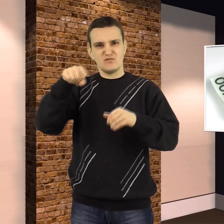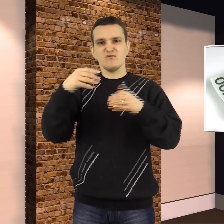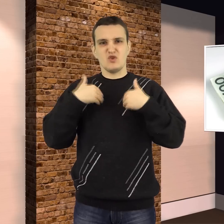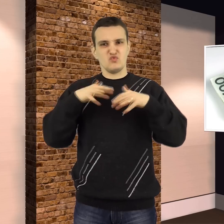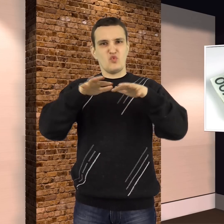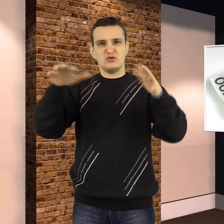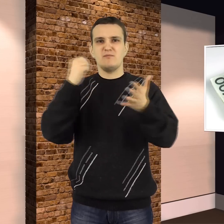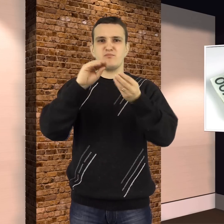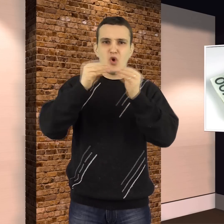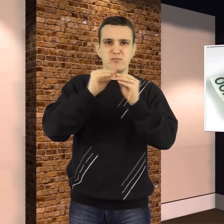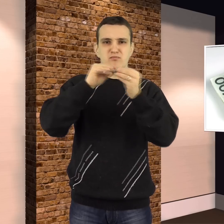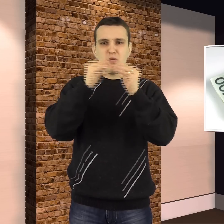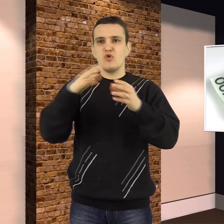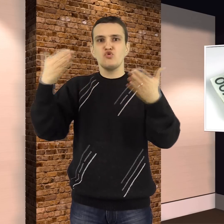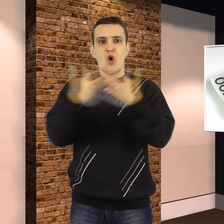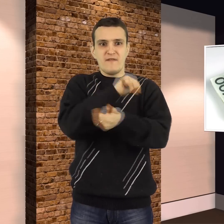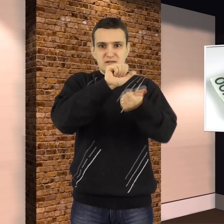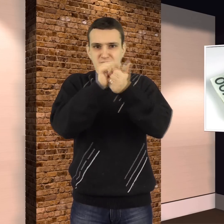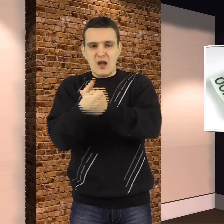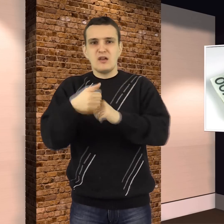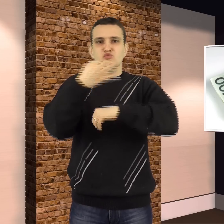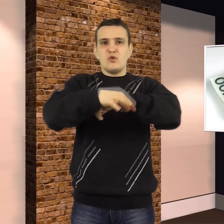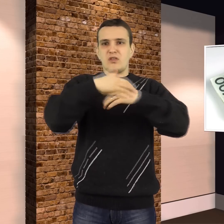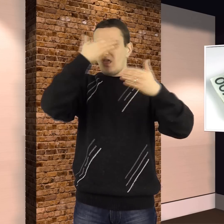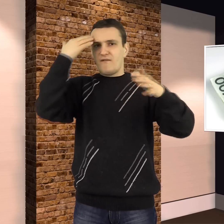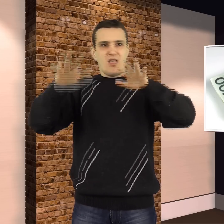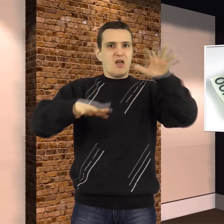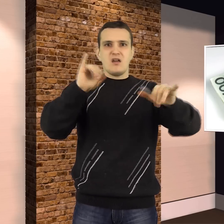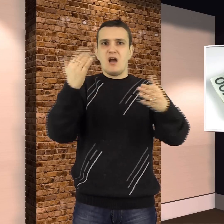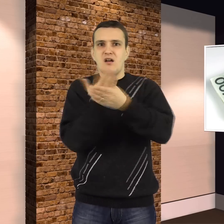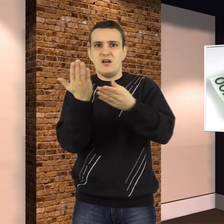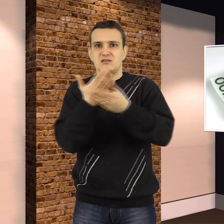Były pewne problemy wynikające z długich oczekiwań na wypłacenie pomocy. Studenci nie byli przygotowani na zmiany. Tworzyły się duże kolejki w dużych miastach, gdzie składano większą liczbę wniosków. W tym celu zwiększone zostało zatrudnienie pracowników do obsługi.